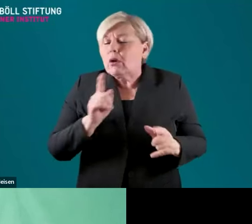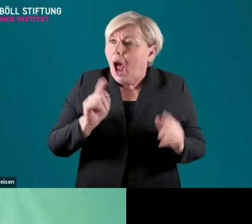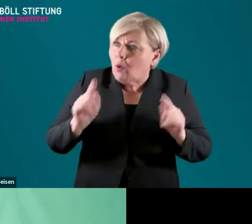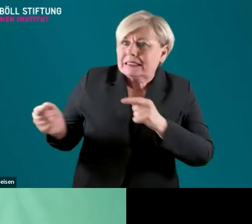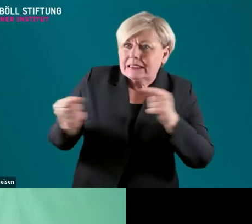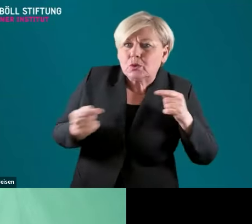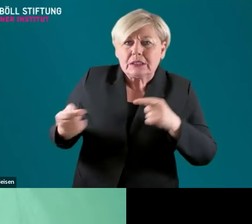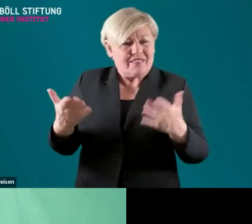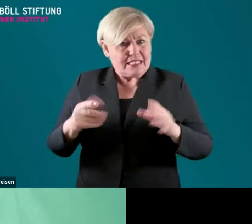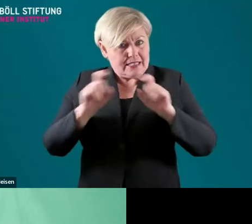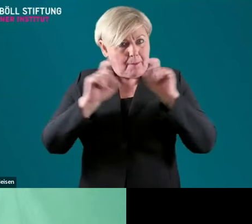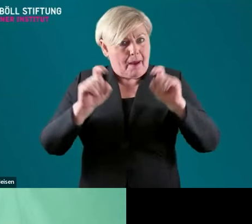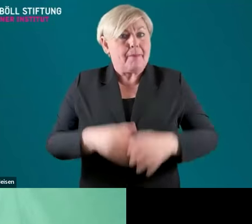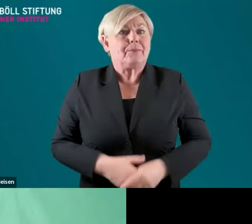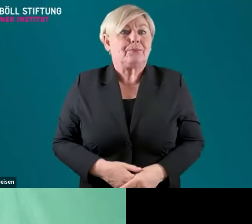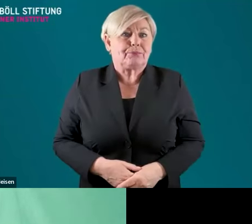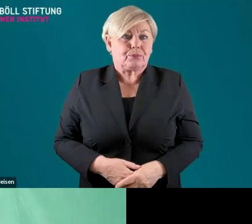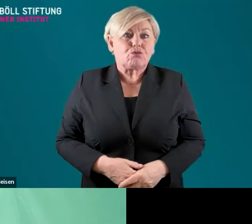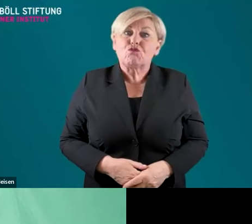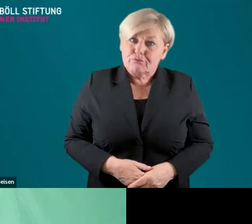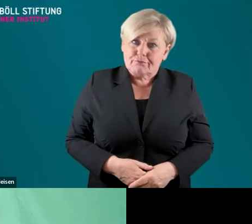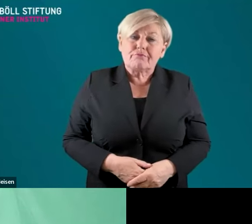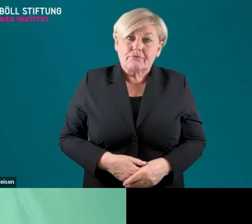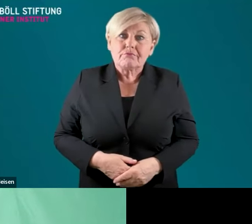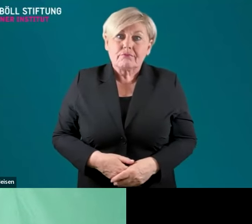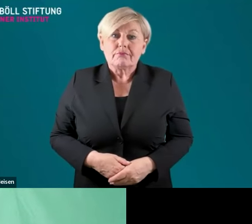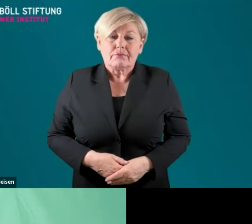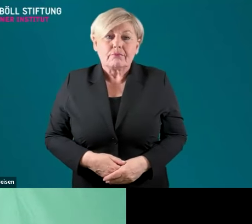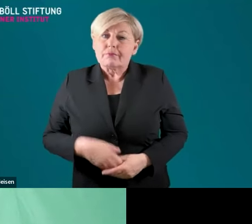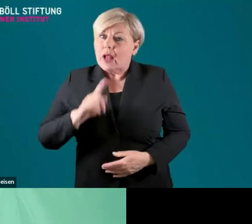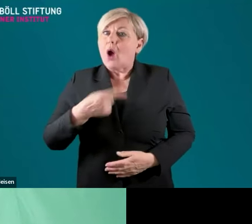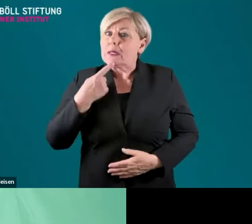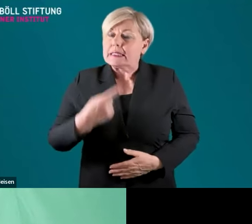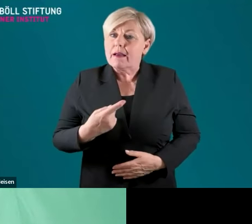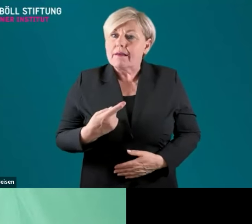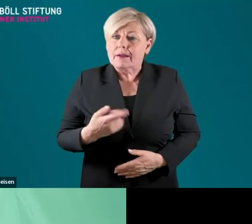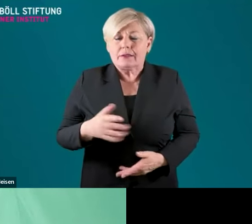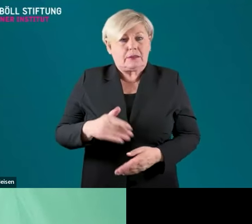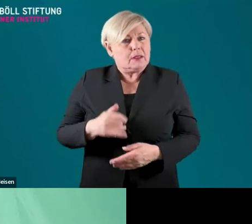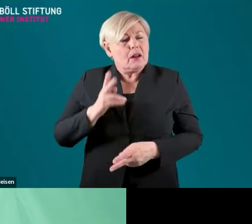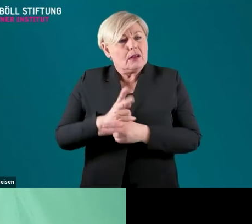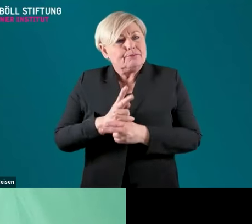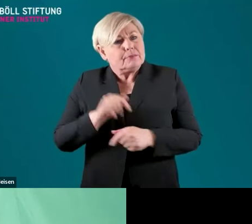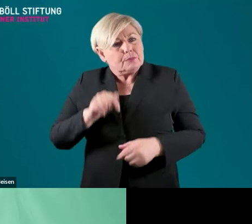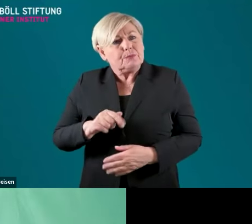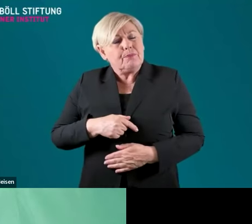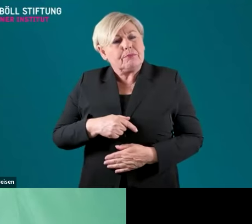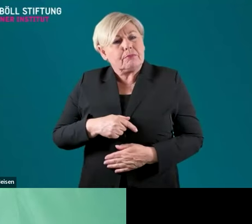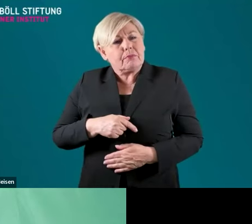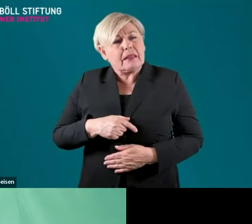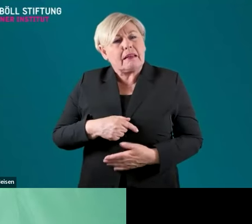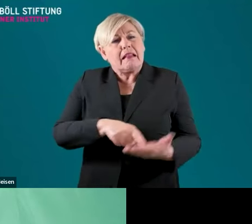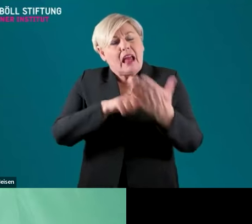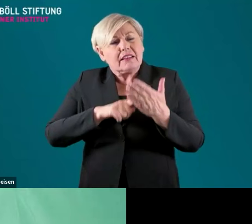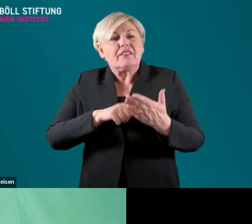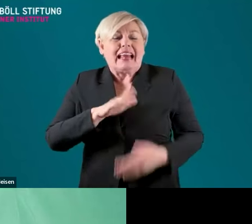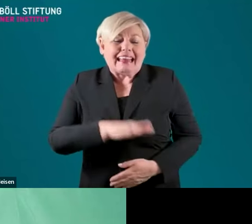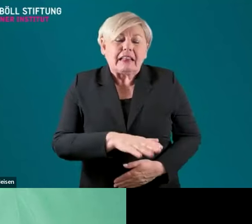Ja, es wird halt … gesagt ... Also, letztlich steckt ein Narrativ dahinter von der Unschuld des Kindes.